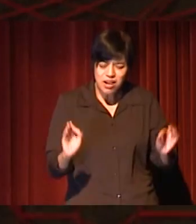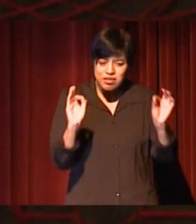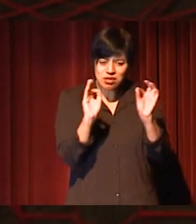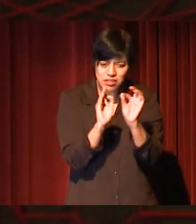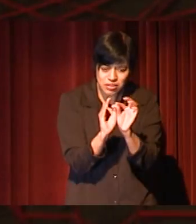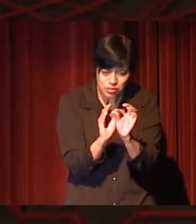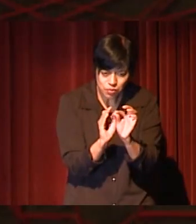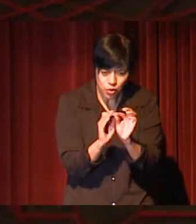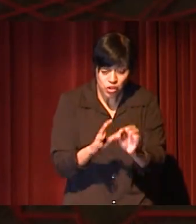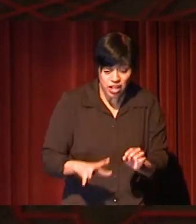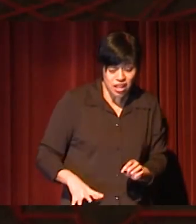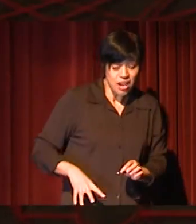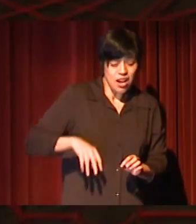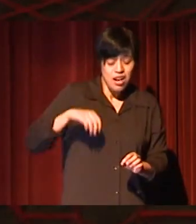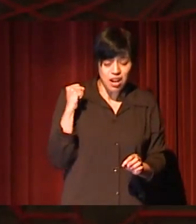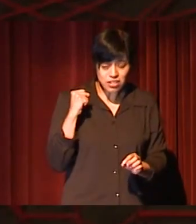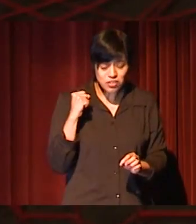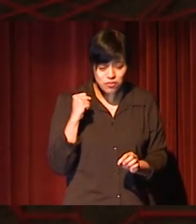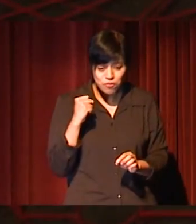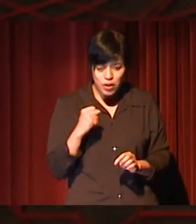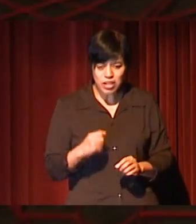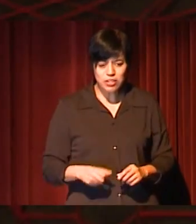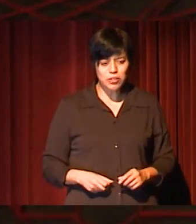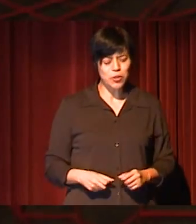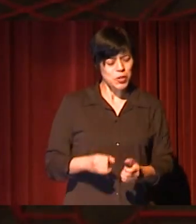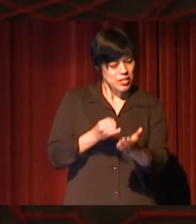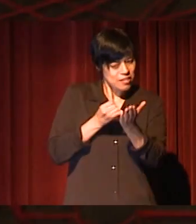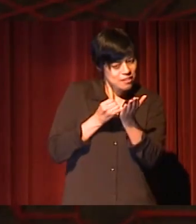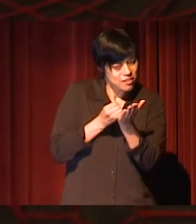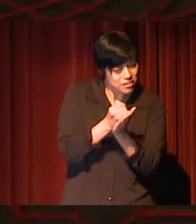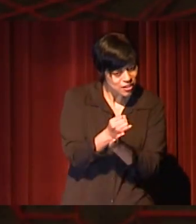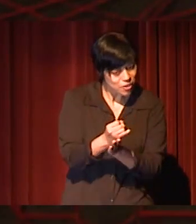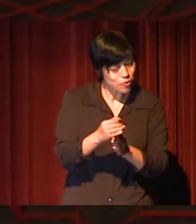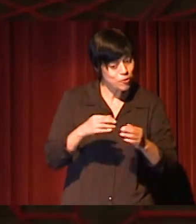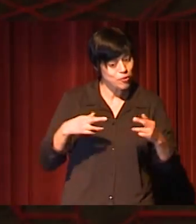profundamente inspirados y convencidos, de que nuestro trabajo importa.